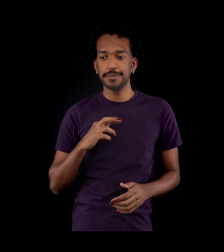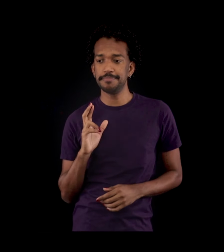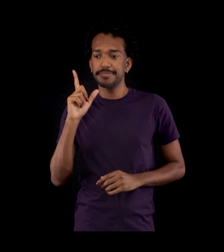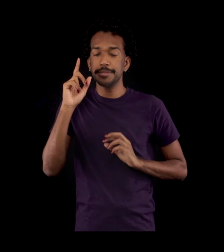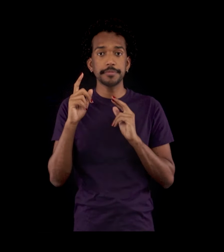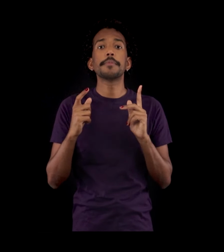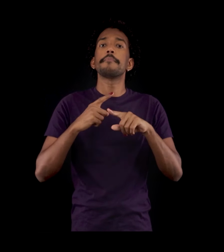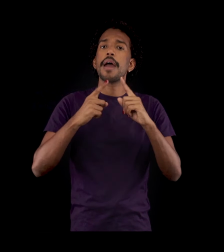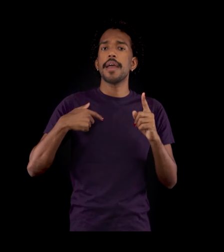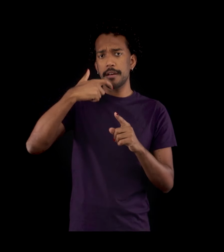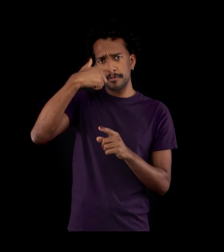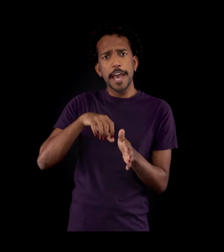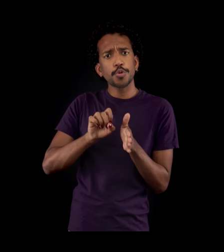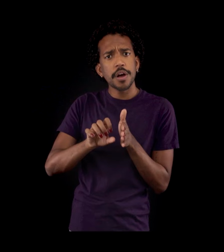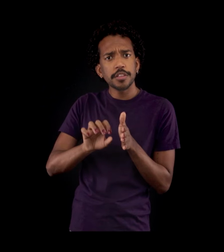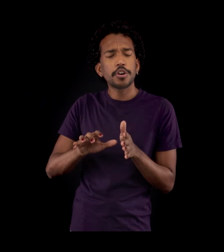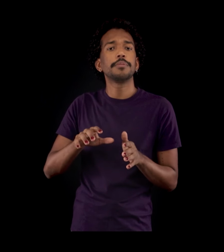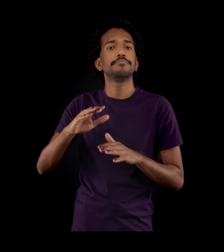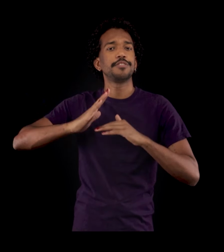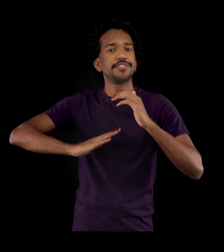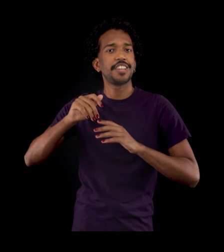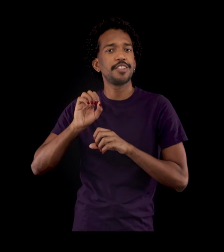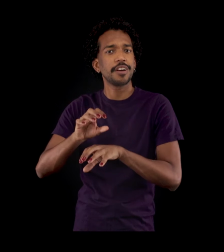A coisa de virar educadora foi acontecendo.